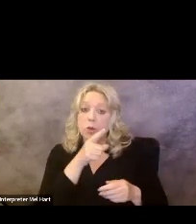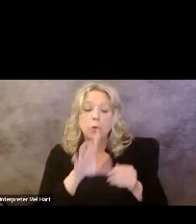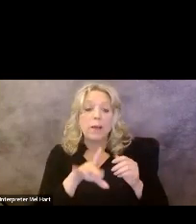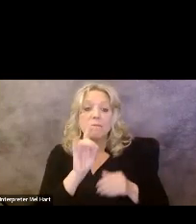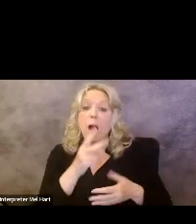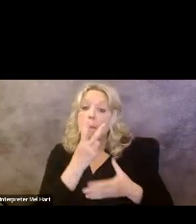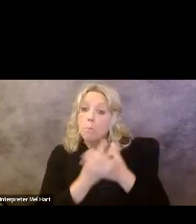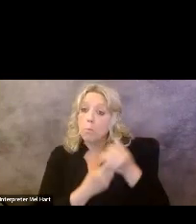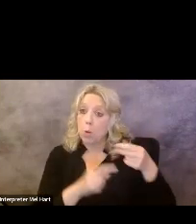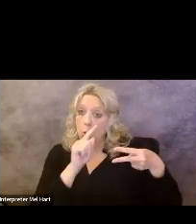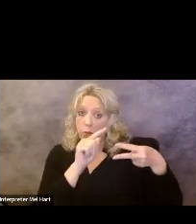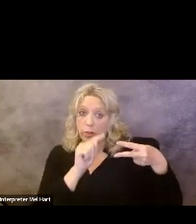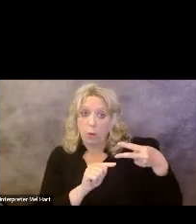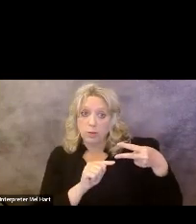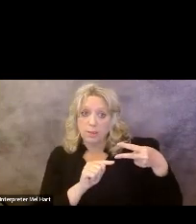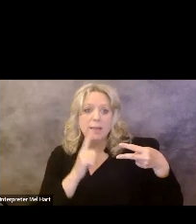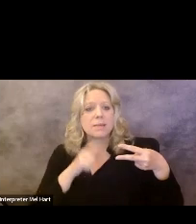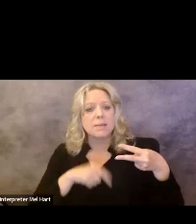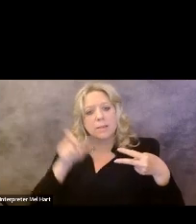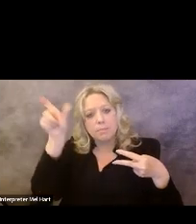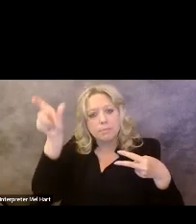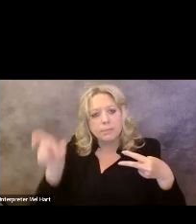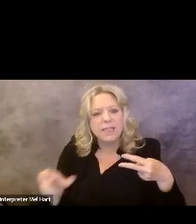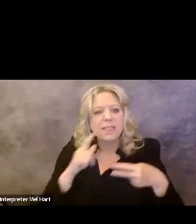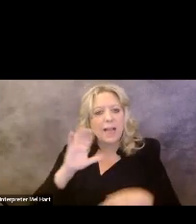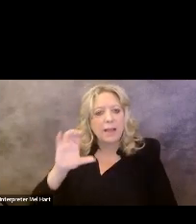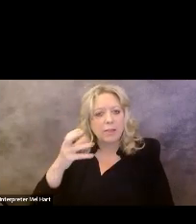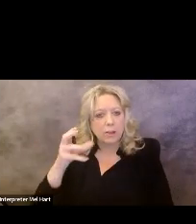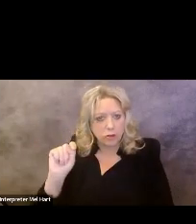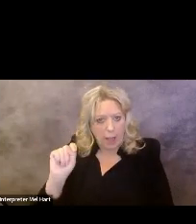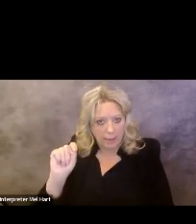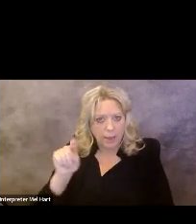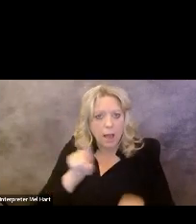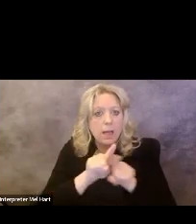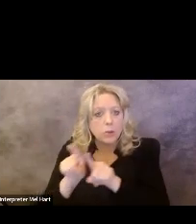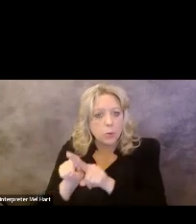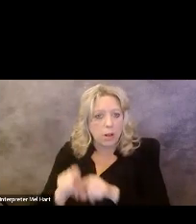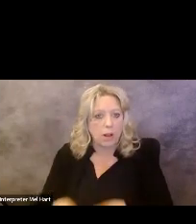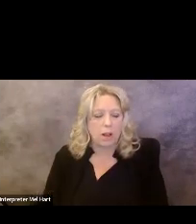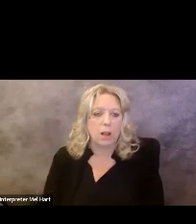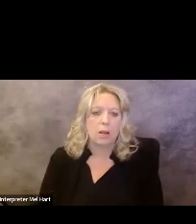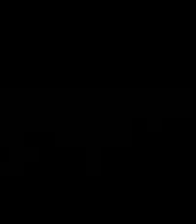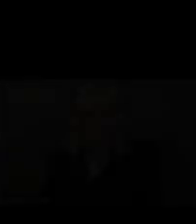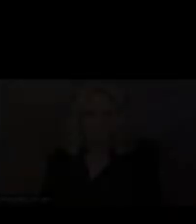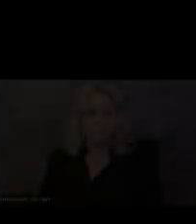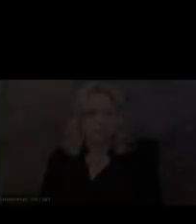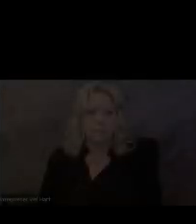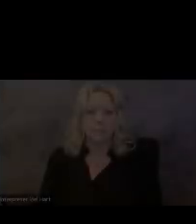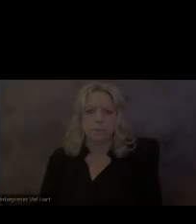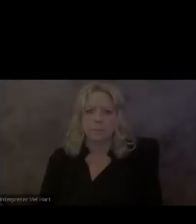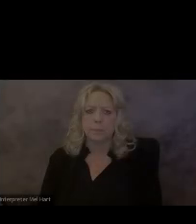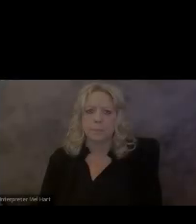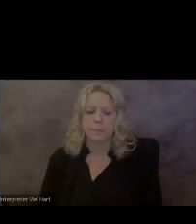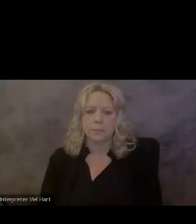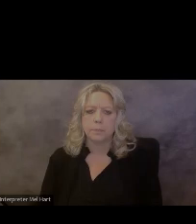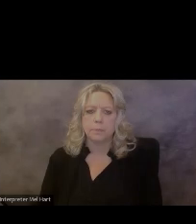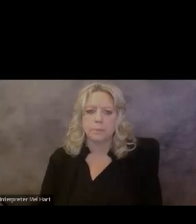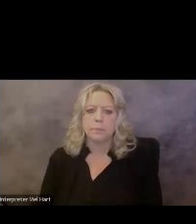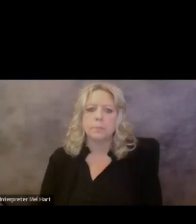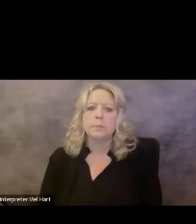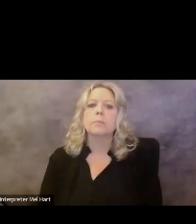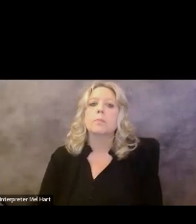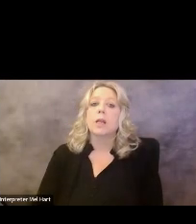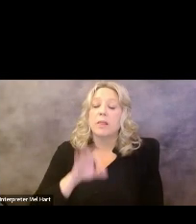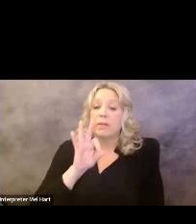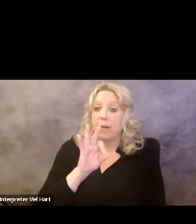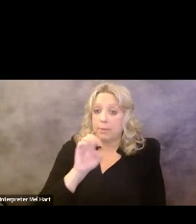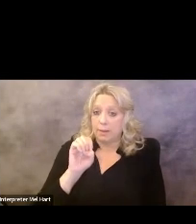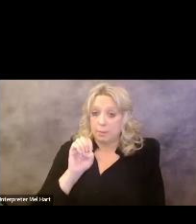chat. siguiente diapositiva, me gustaría destacar a los centros de empoderamiento familiares como Elena compartió y